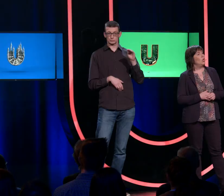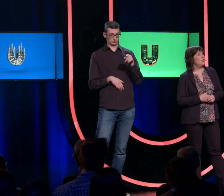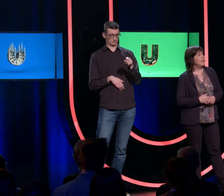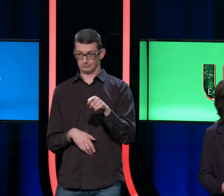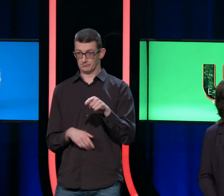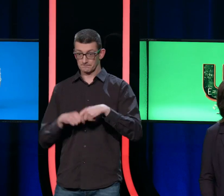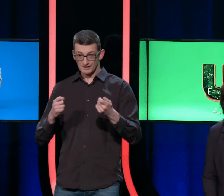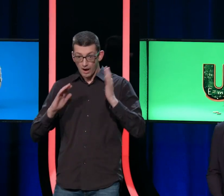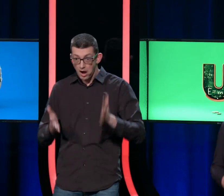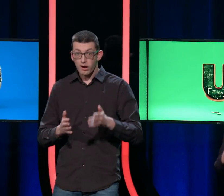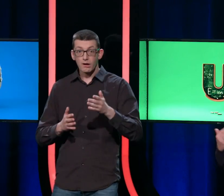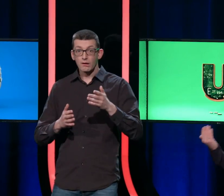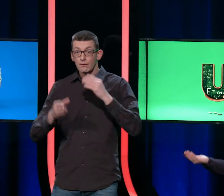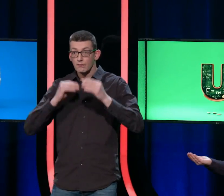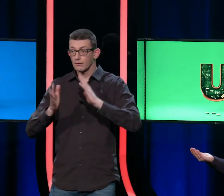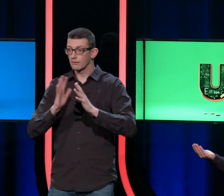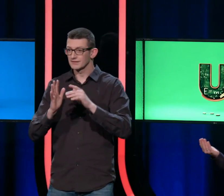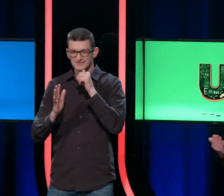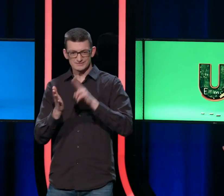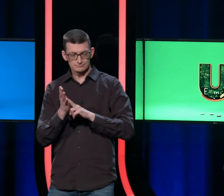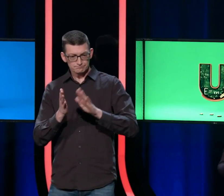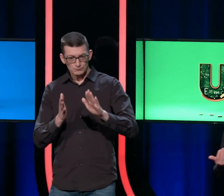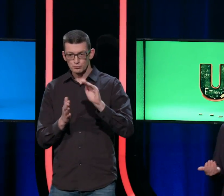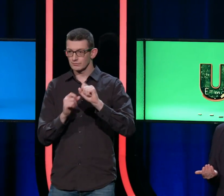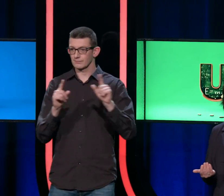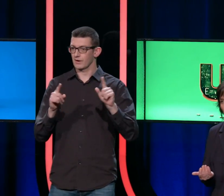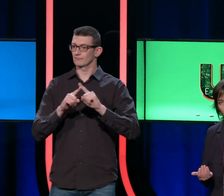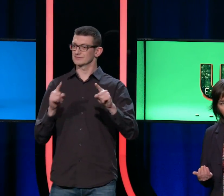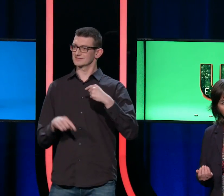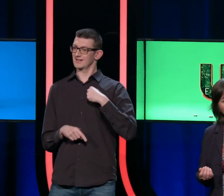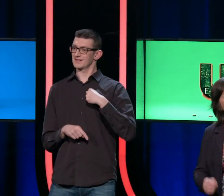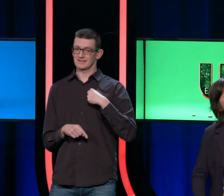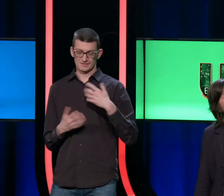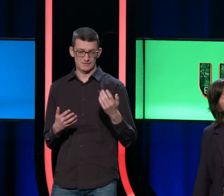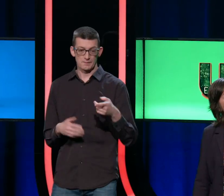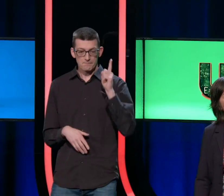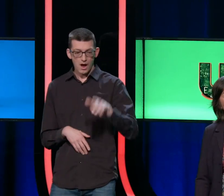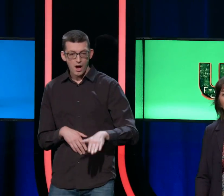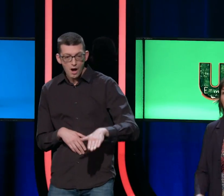Goed. Ik zei het al, voor Kristof is Vlaamse Gebarentaal zijn moedertaal. Dat is vrij uitzonderlijk,